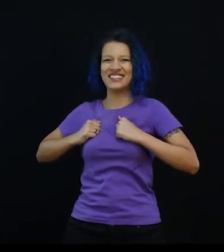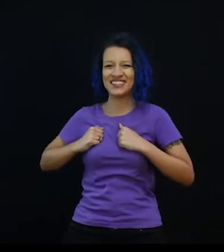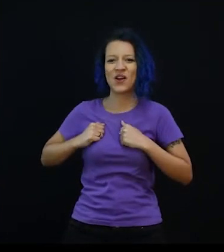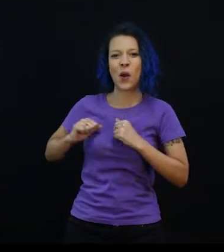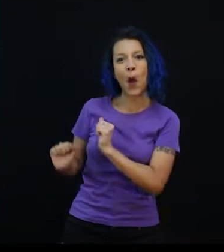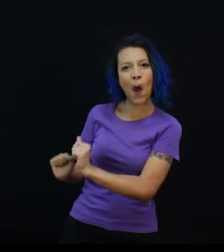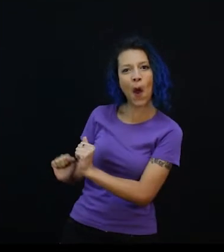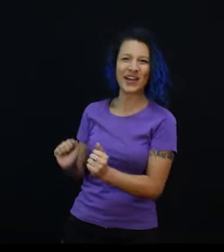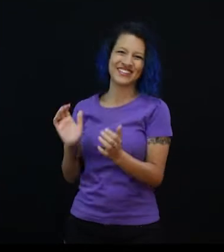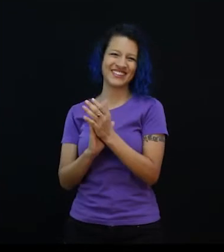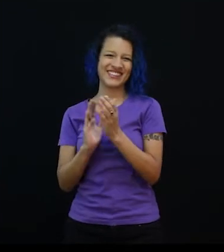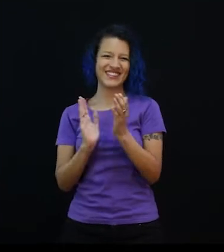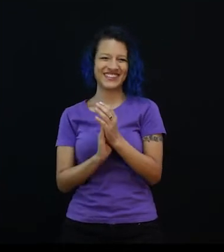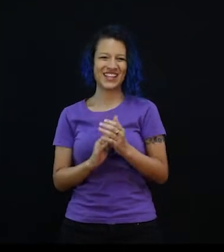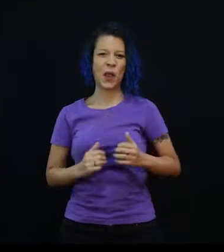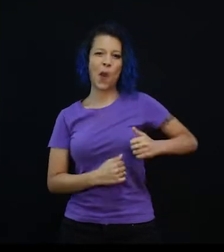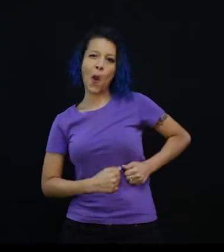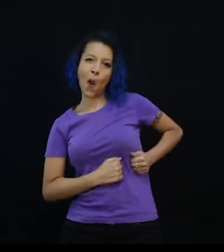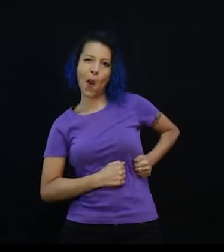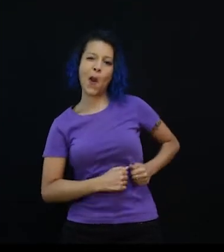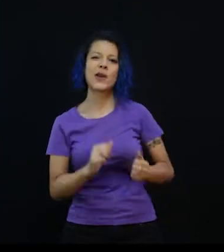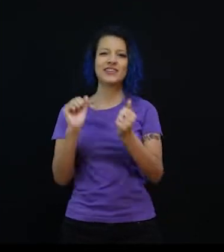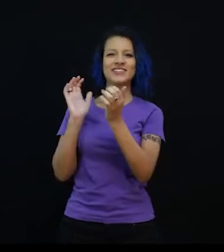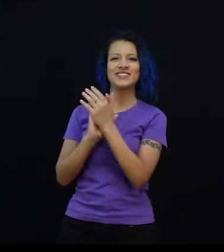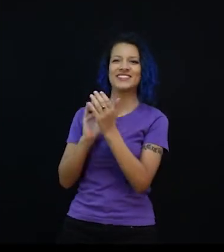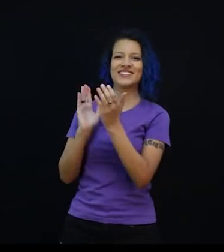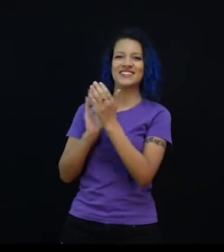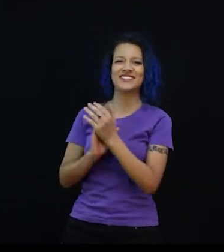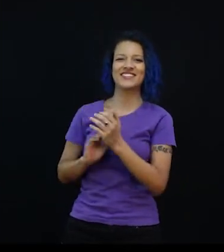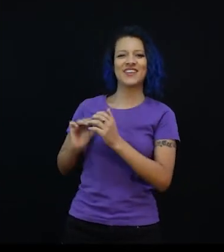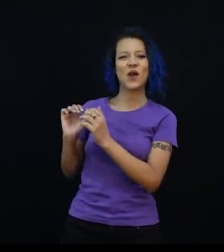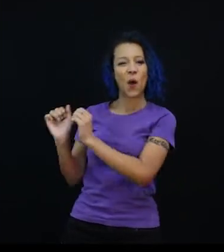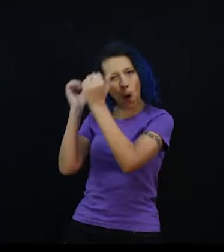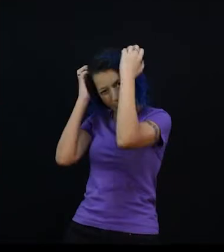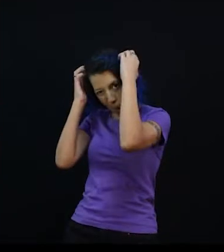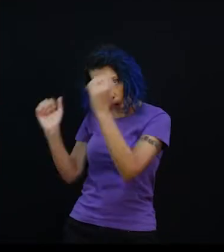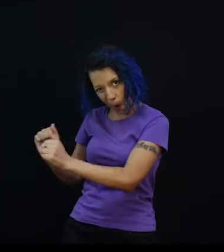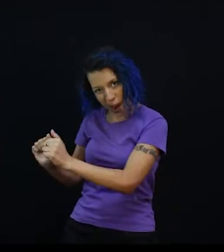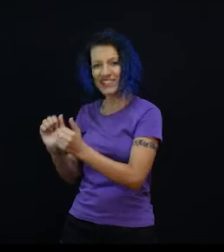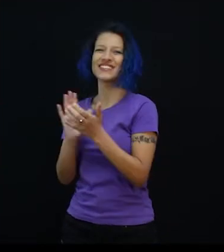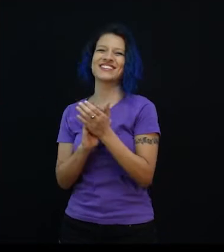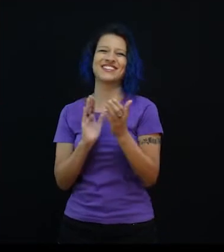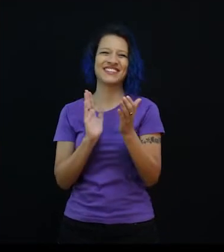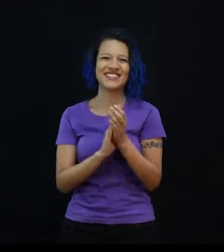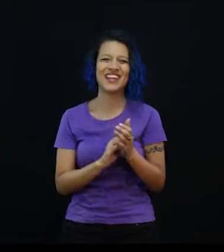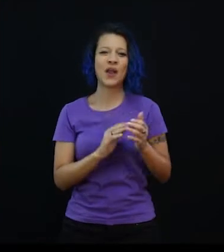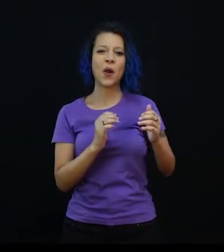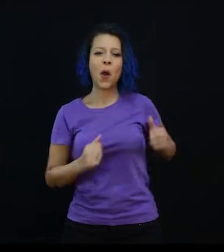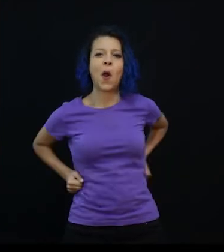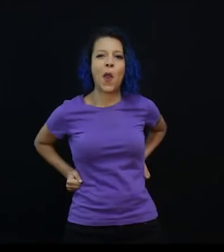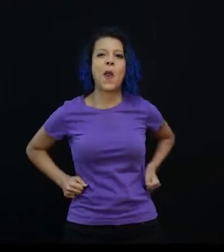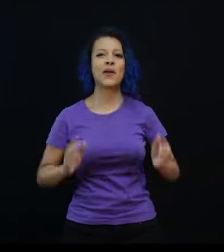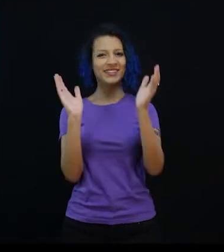Oin oin